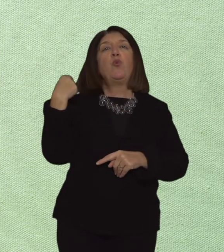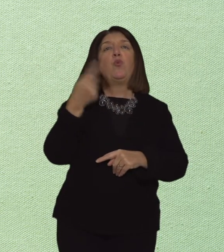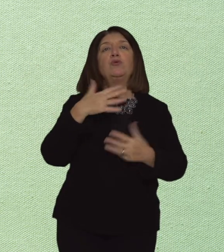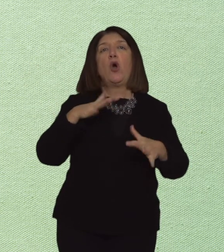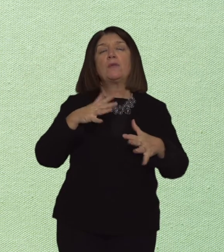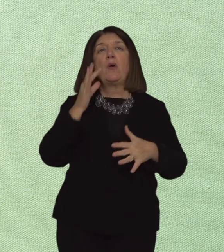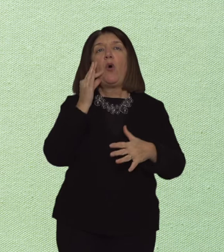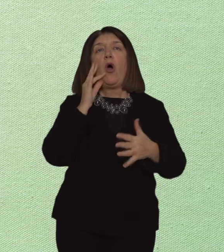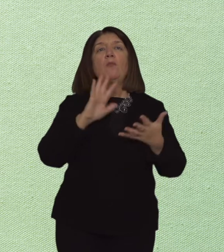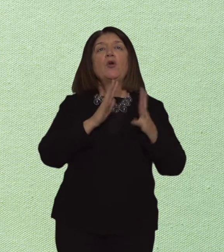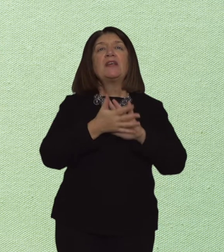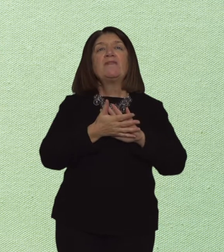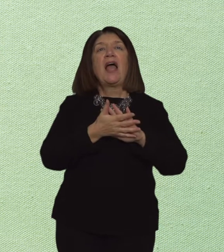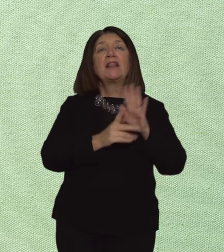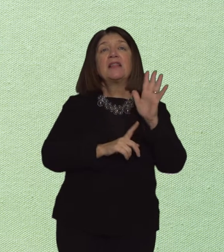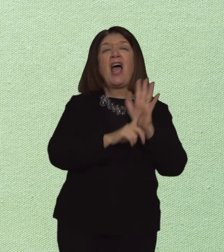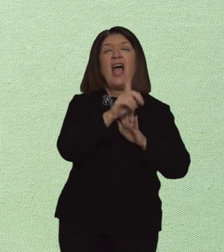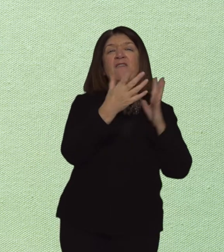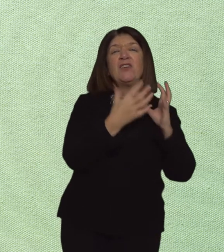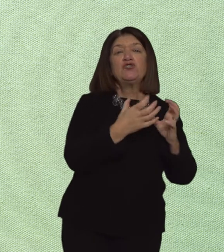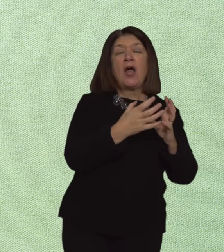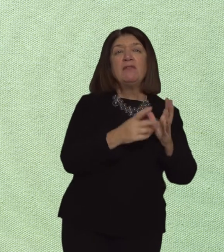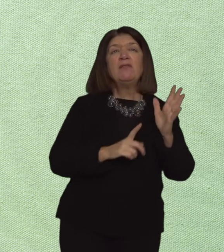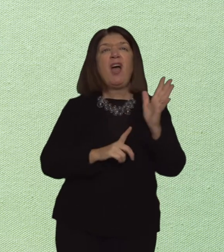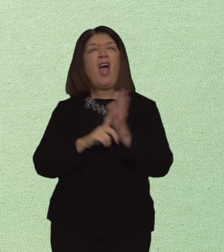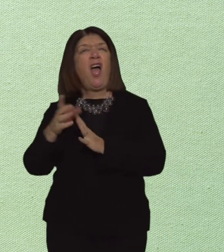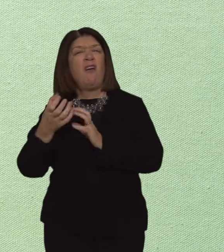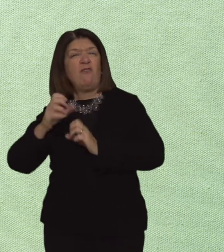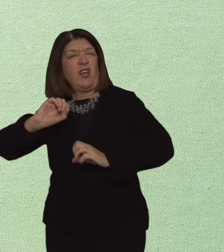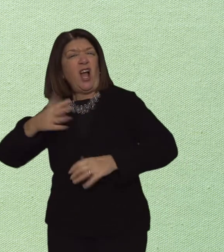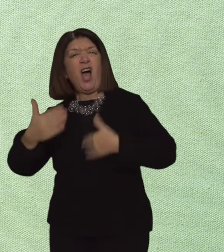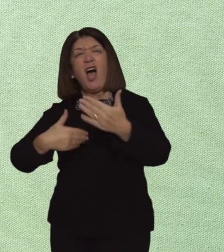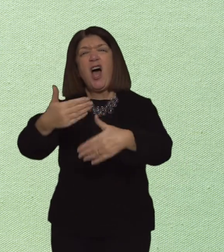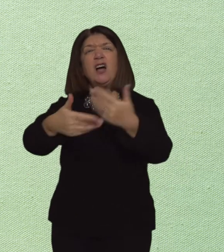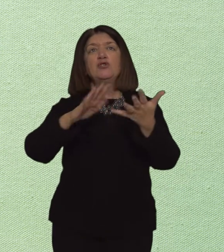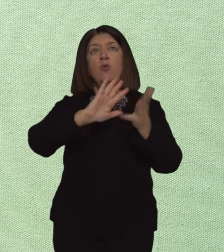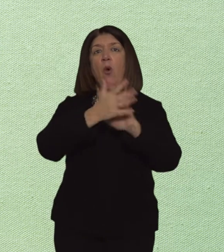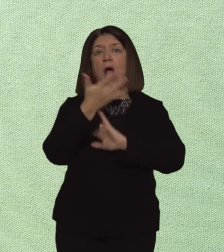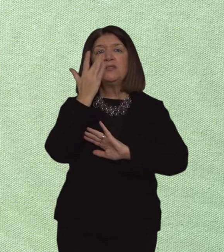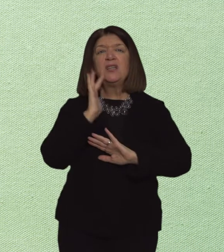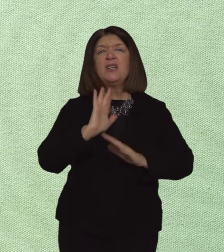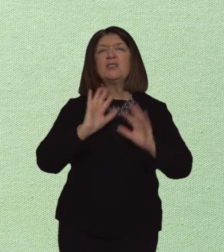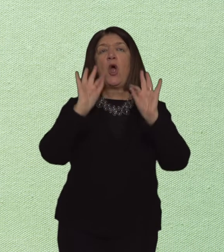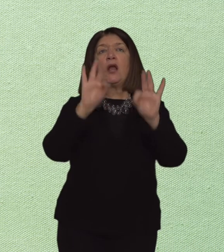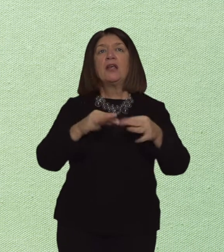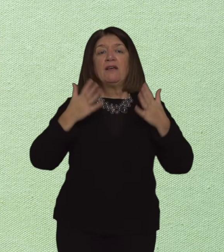d'efficacia all'interno di questo sistema e questo insomma, non c'è bisogno che lo racconti io, ci sono grandi